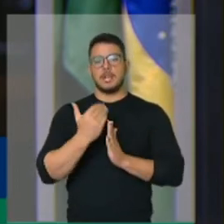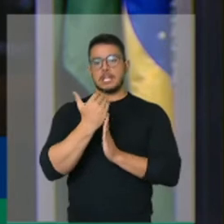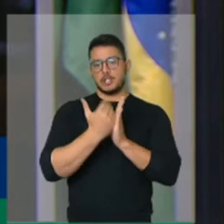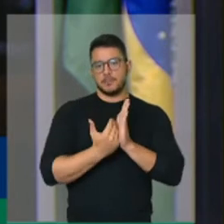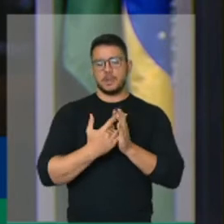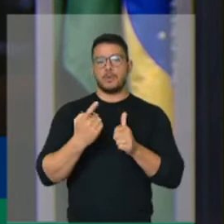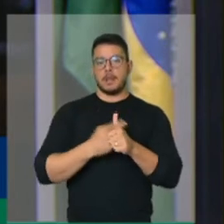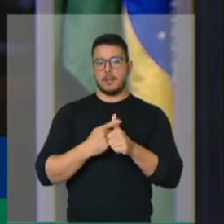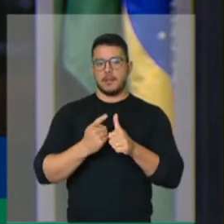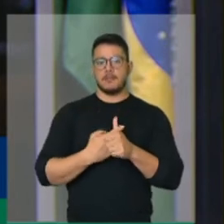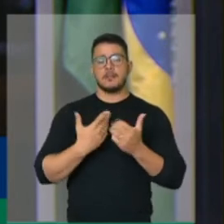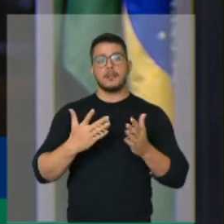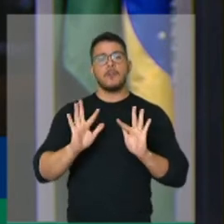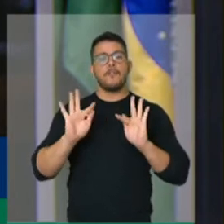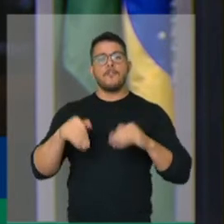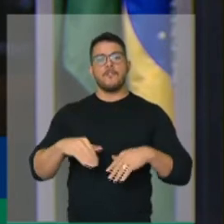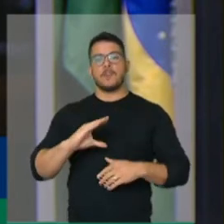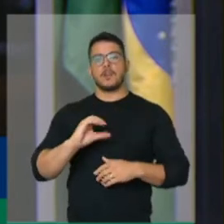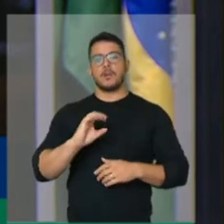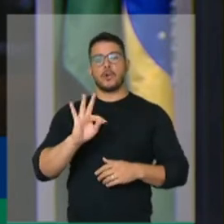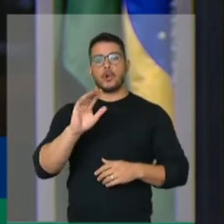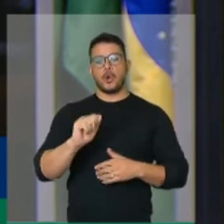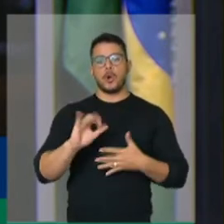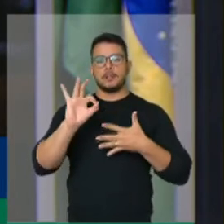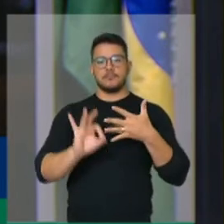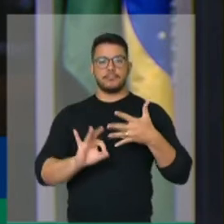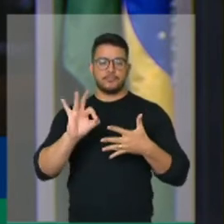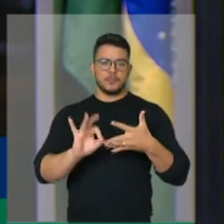MUITO EMBORA ESSA MEDIDA SEJA COM TRANSFERÊNCIA DO RISCO